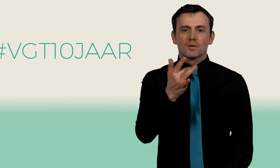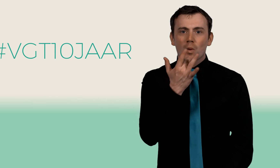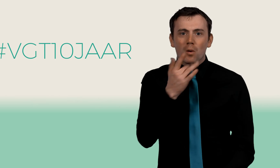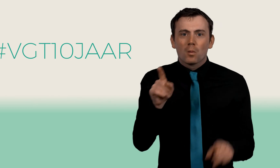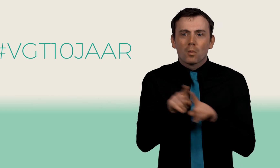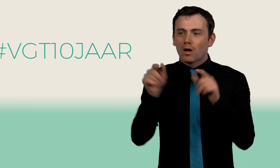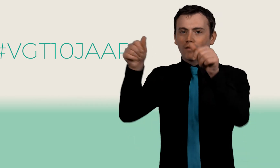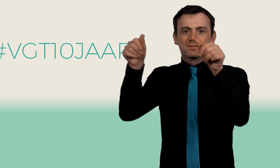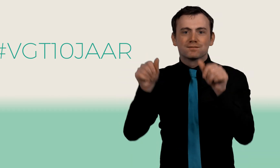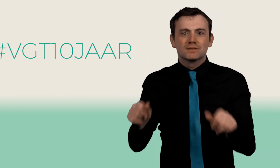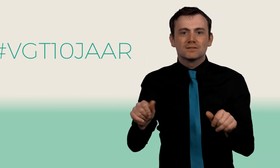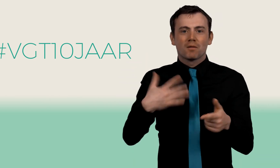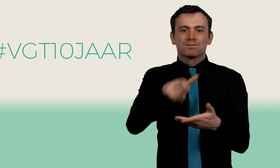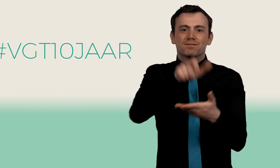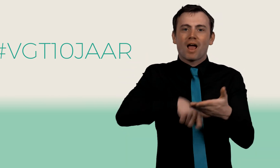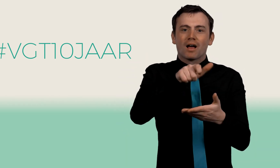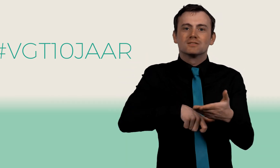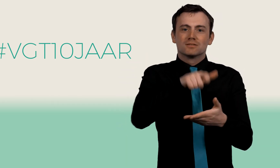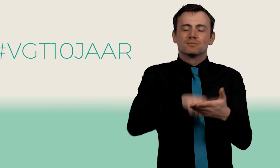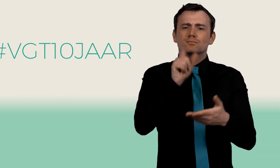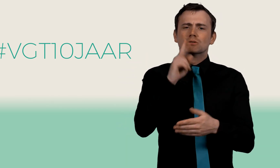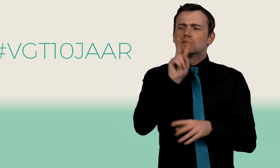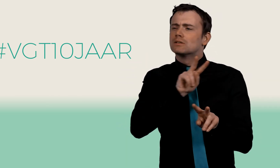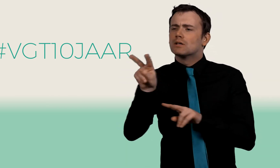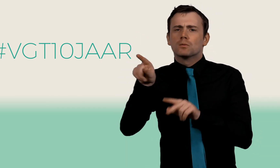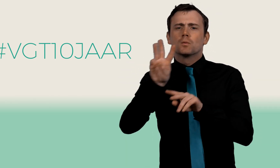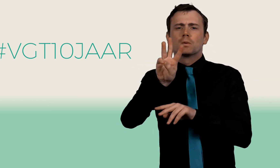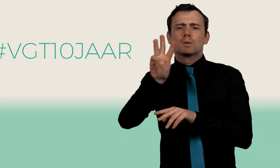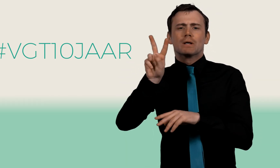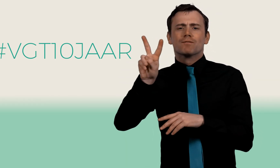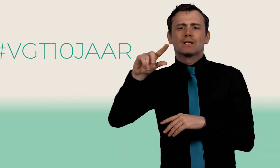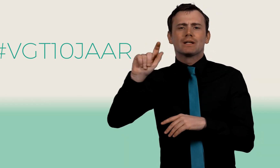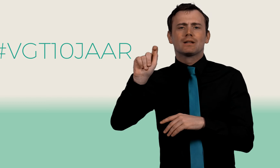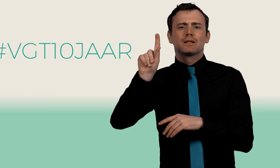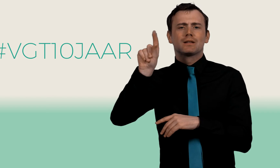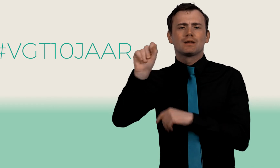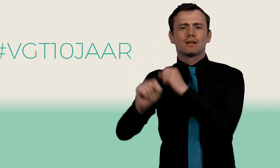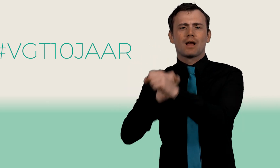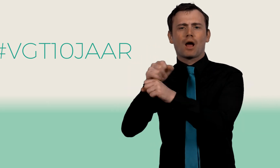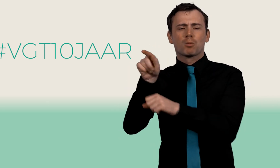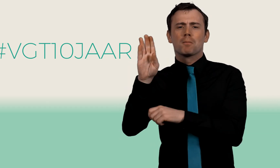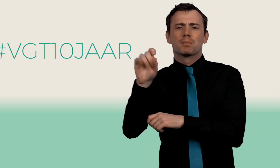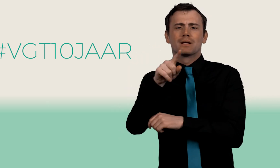Wil je ook affiches ophangen of flyers uitdelen? Surf naar www.vgt10jaar.be.